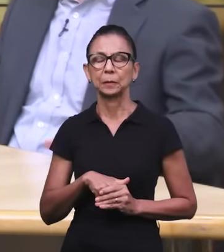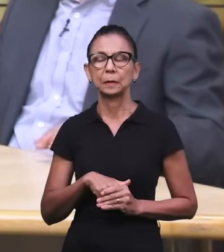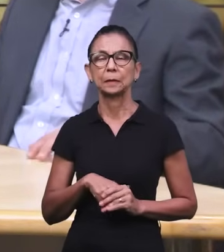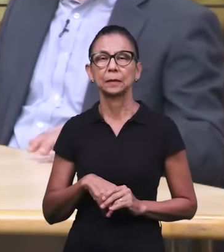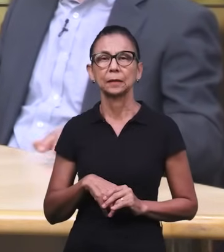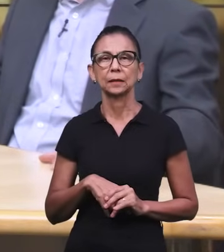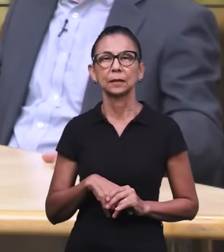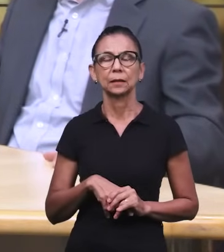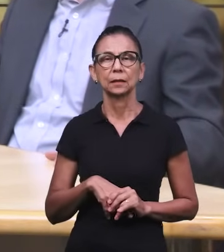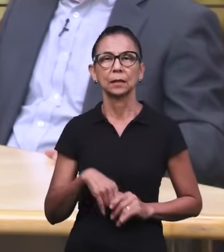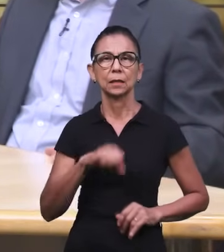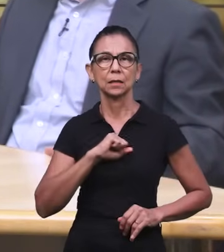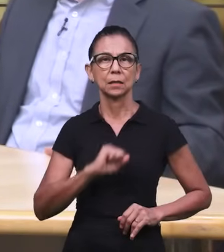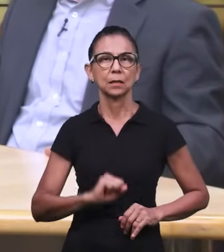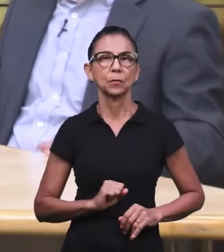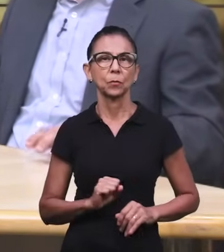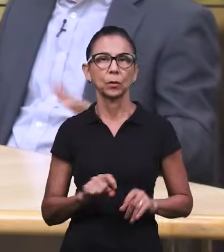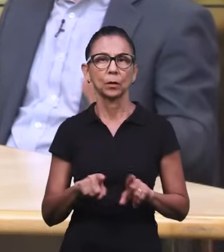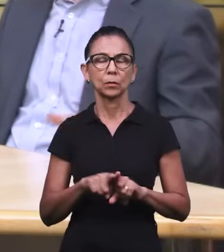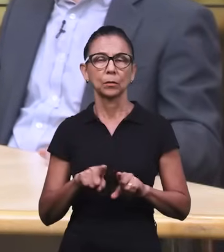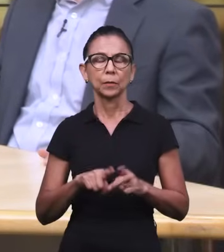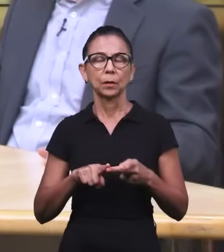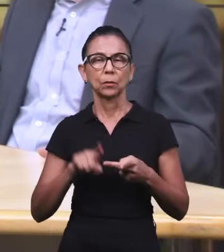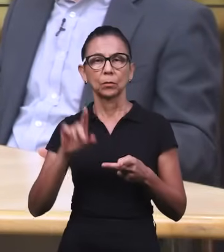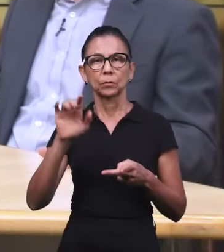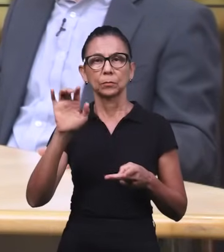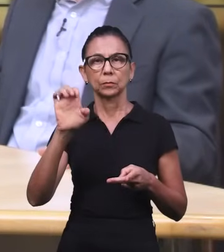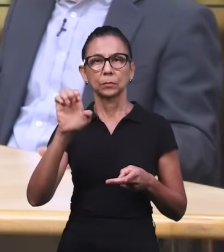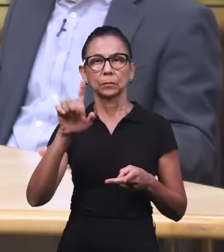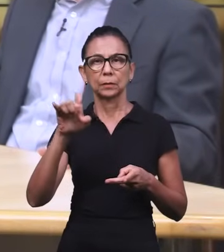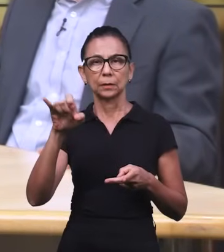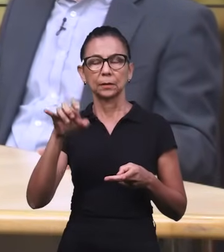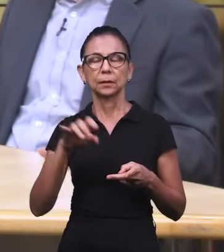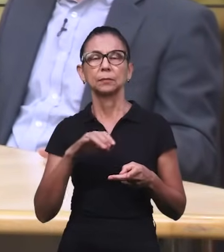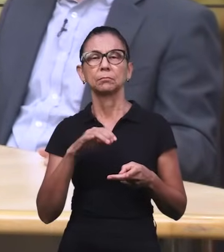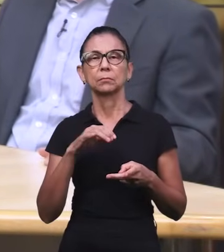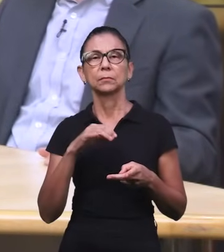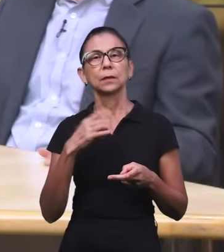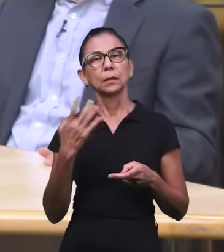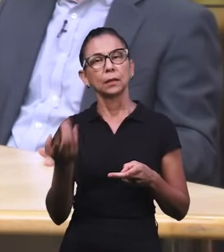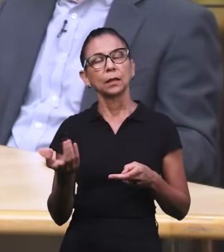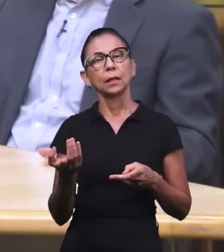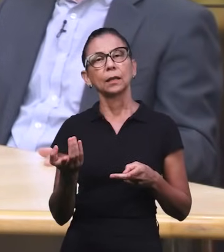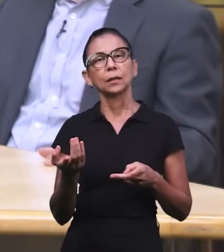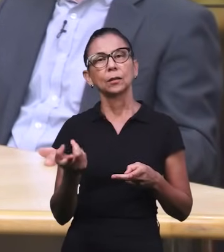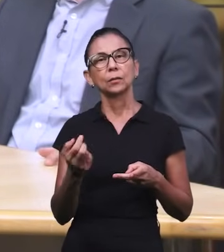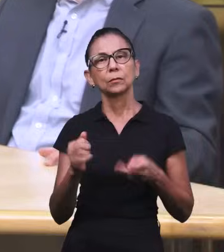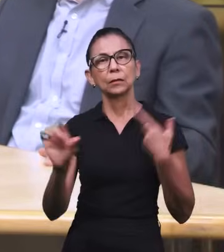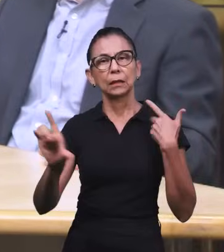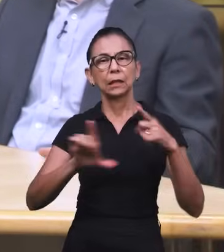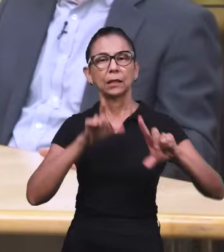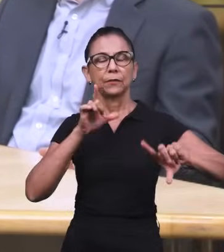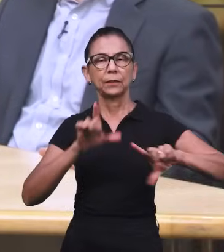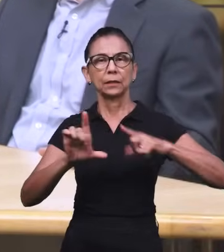Samuel como como como Elia at da linhagem levítica mas nós vemos lá Eli que era o sumo sacerdote uma